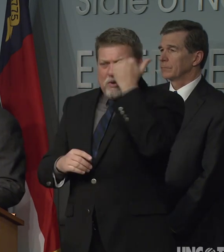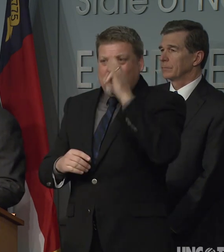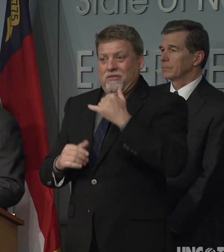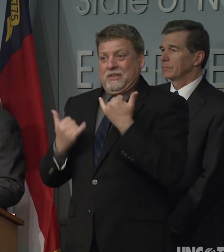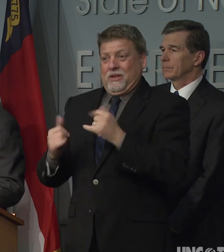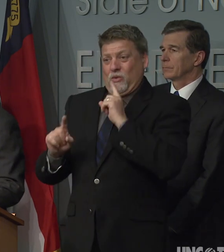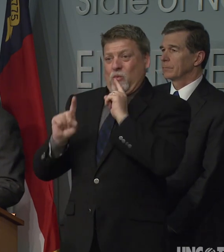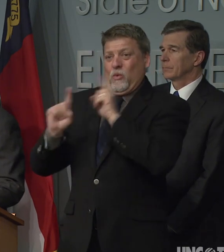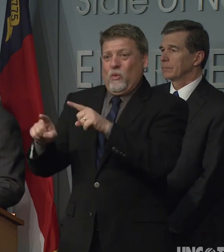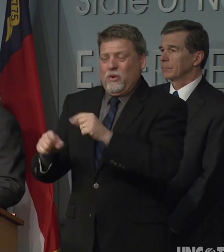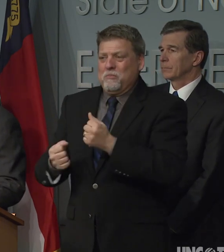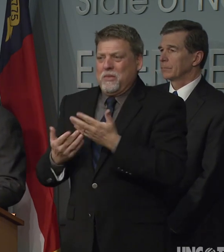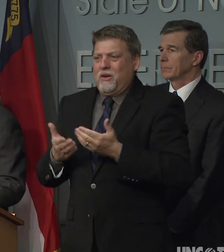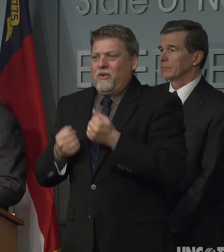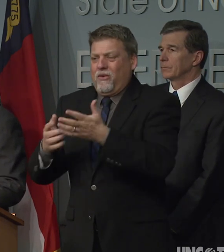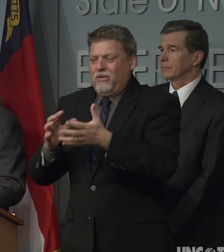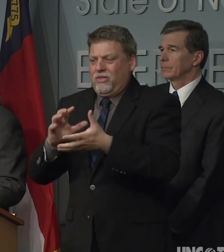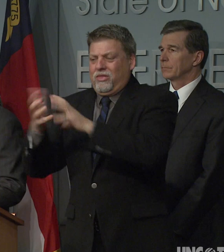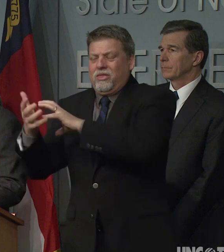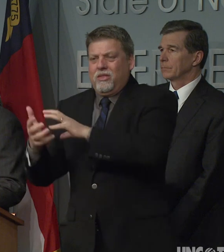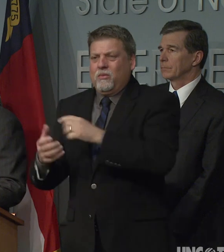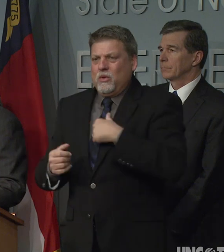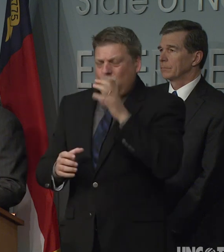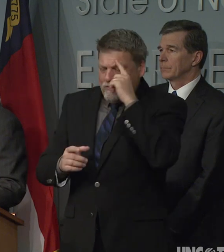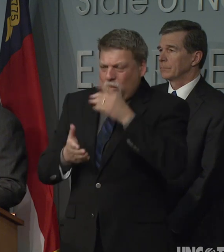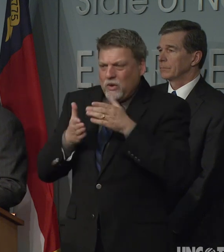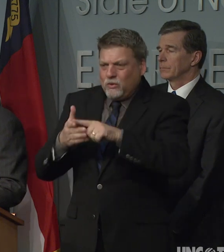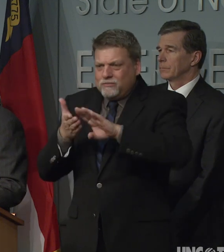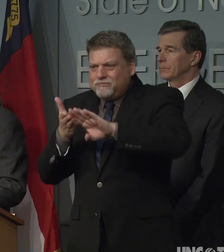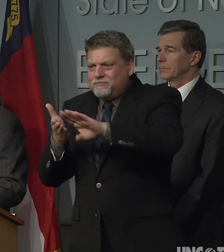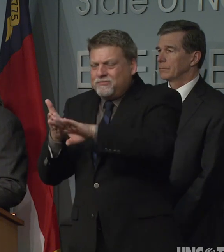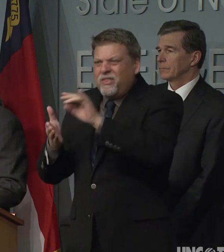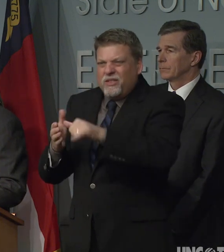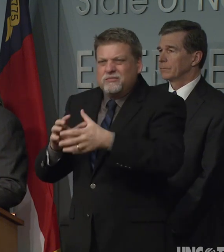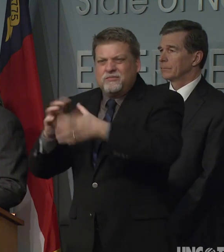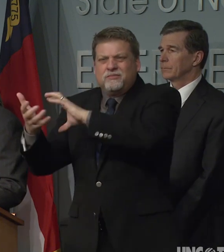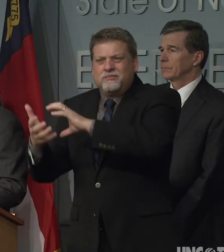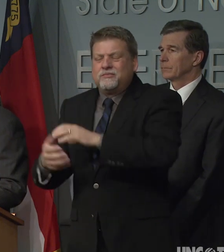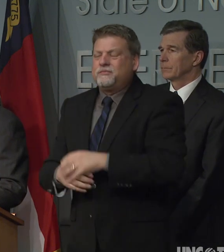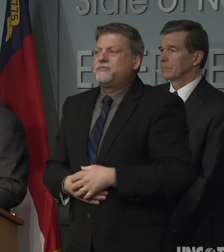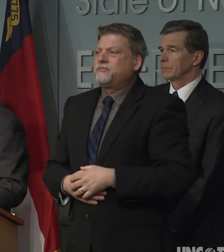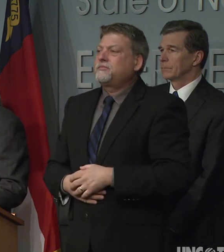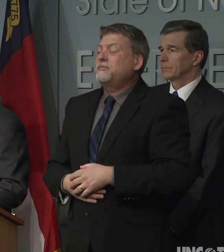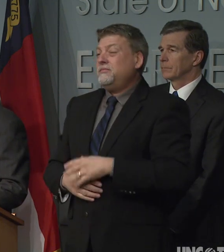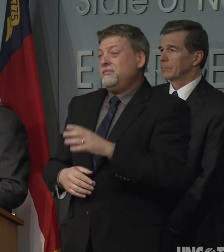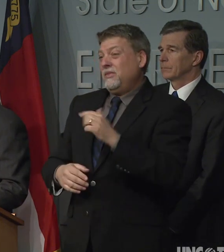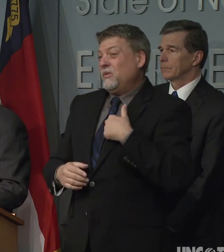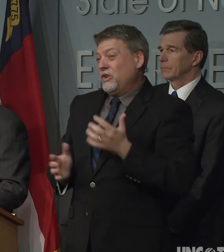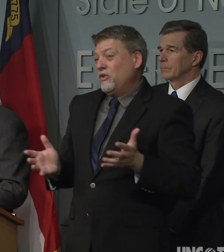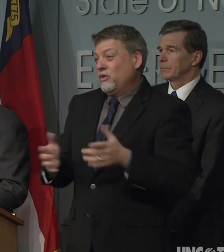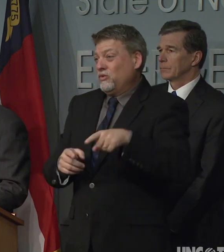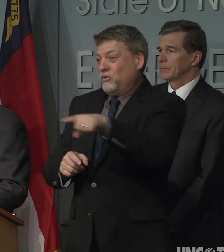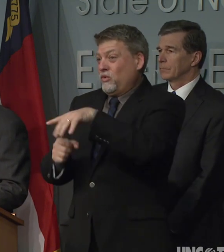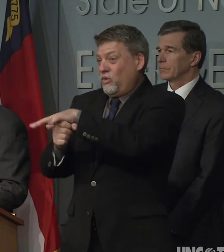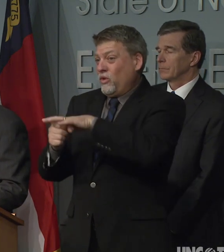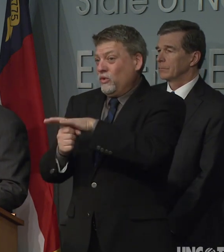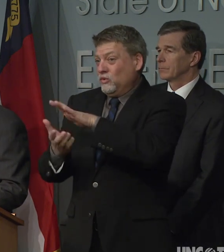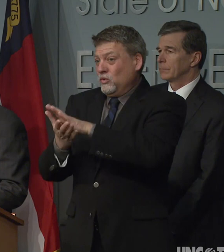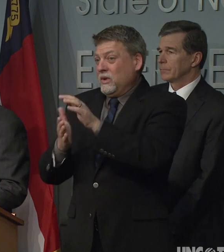del sistema estatal que gobierna las escuelas para poder enfocarnos en el impacto también queremos nosotros INSEE